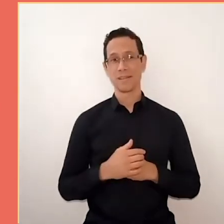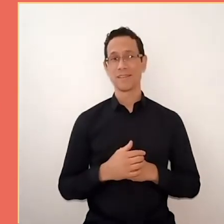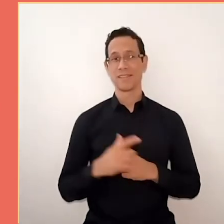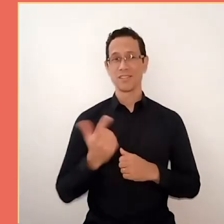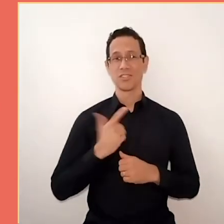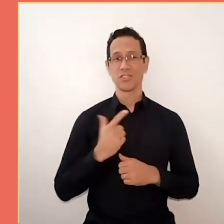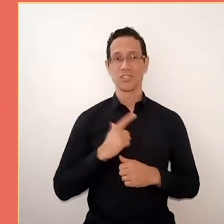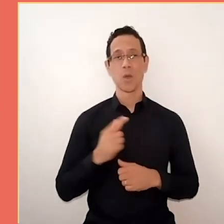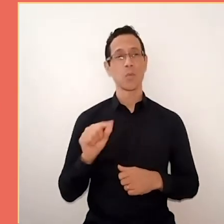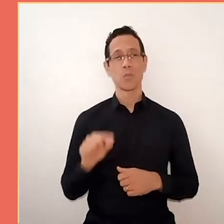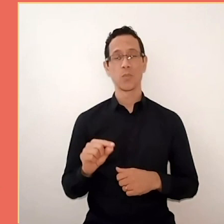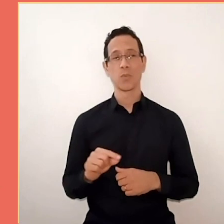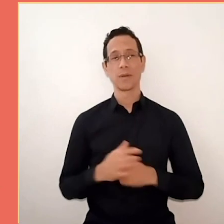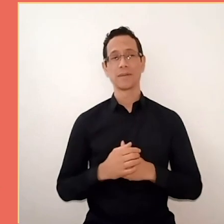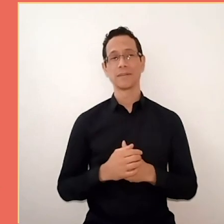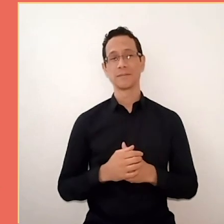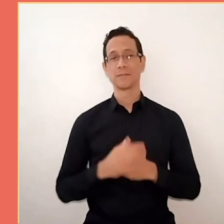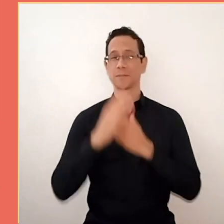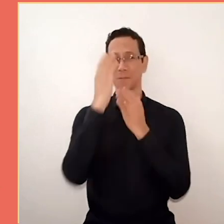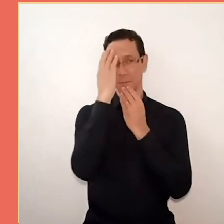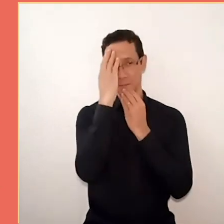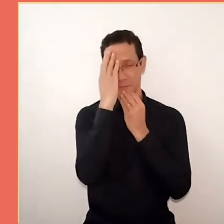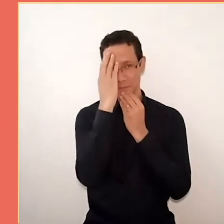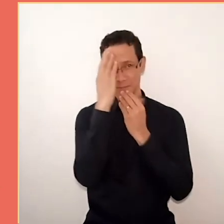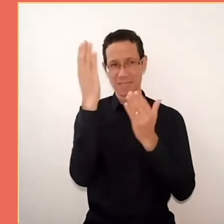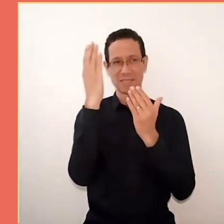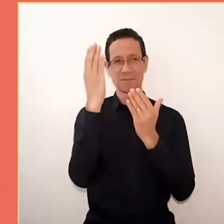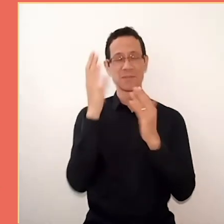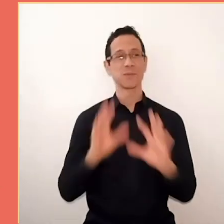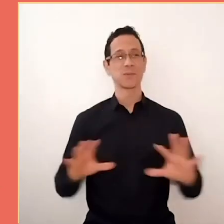que é um registro de agradecimento e pra compartilhar com vocês também